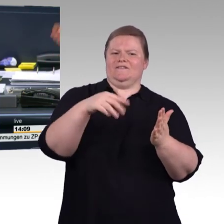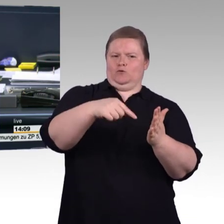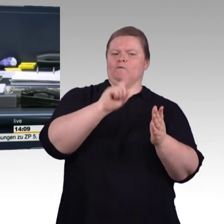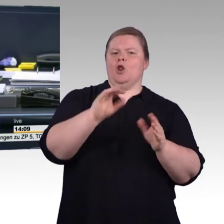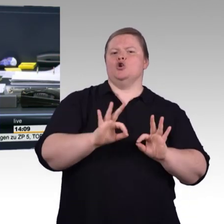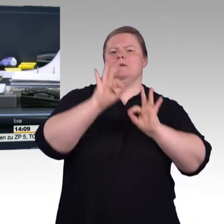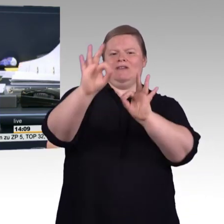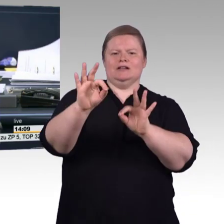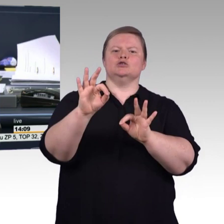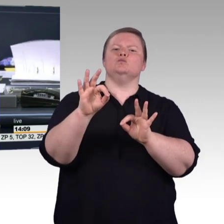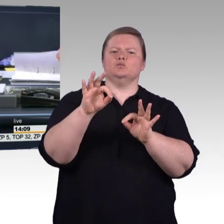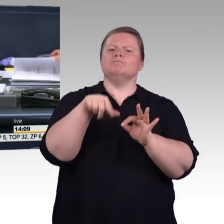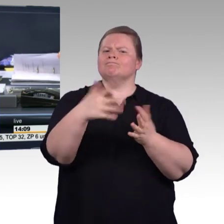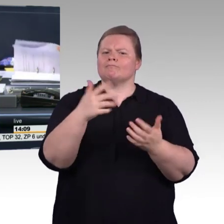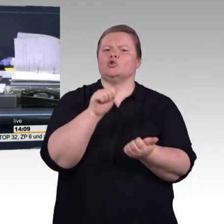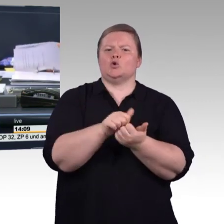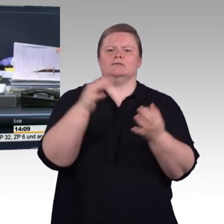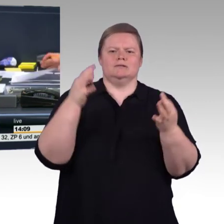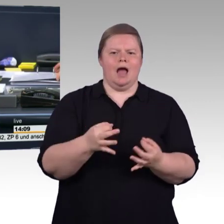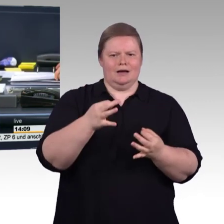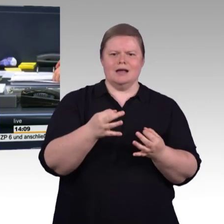dann sind die Überweisungen so beschlossen.